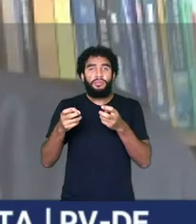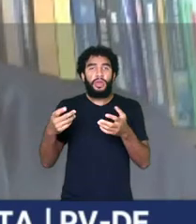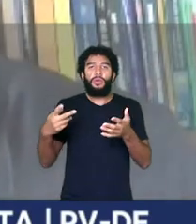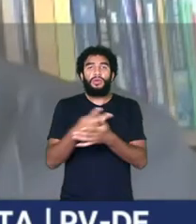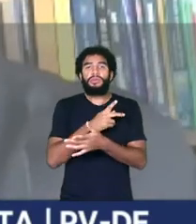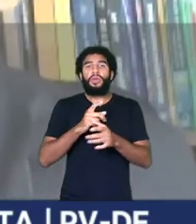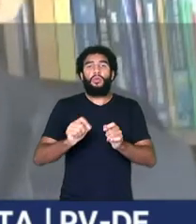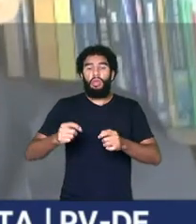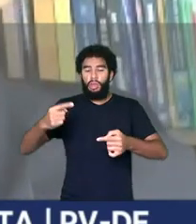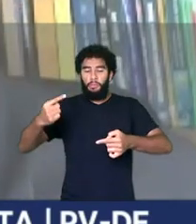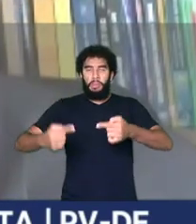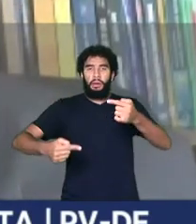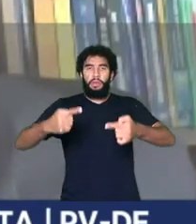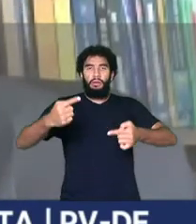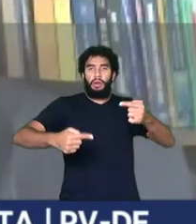O QUE VAMOS TER É UMA DISPUTA ENTRE ÓRGÃOS DO PODER